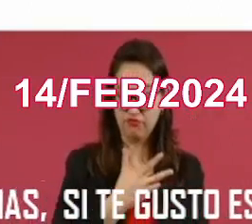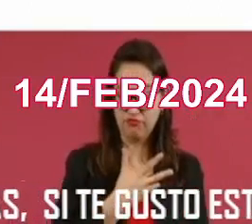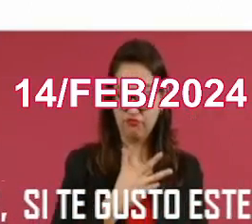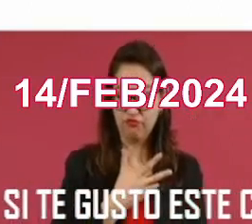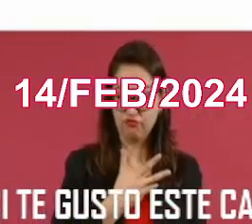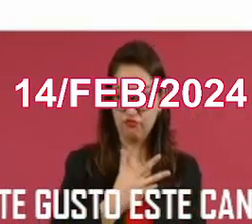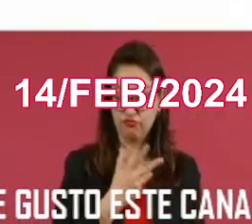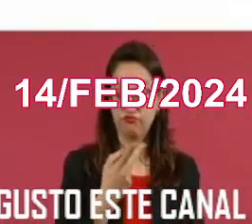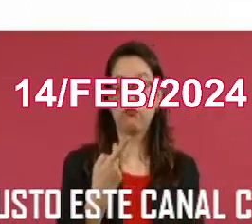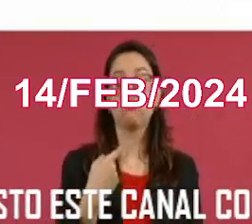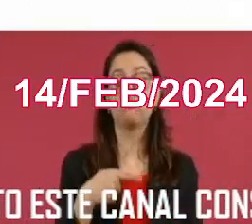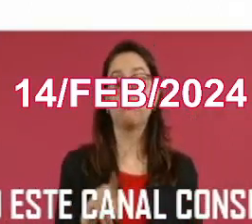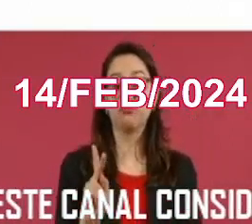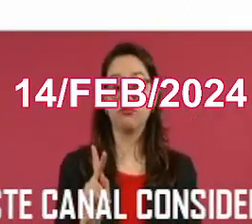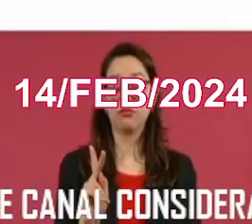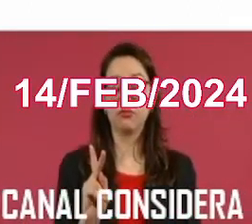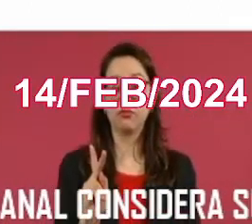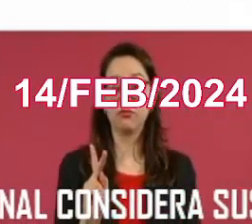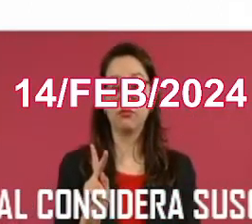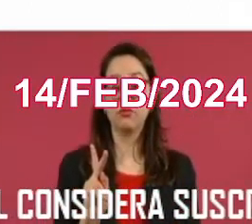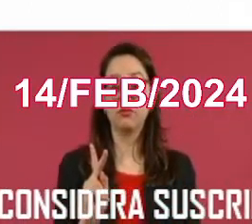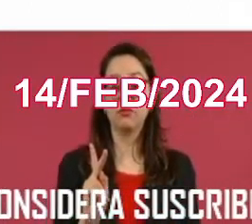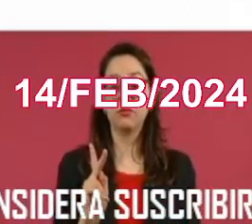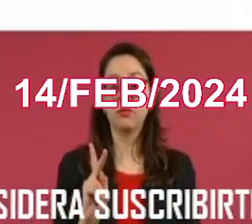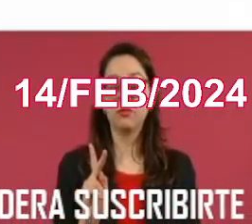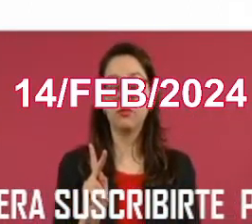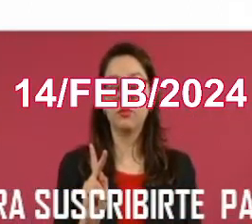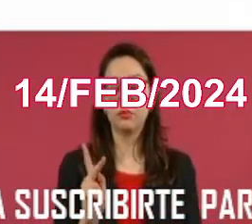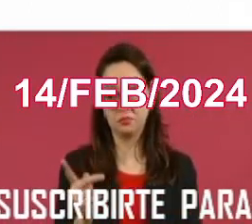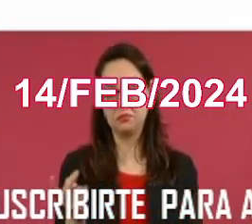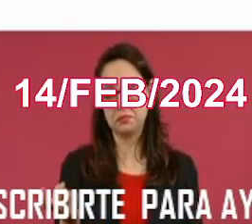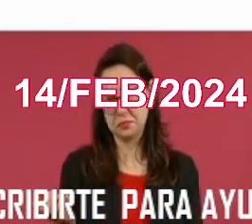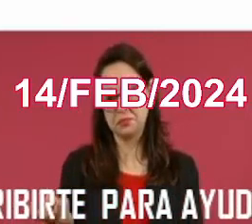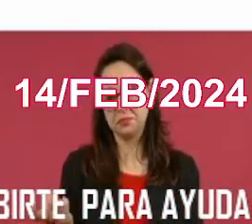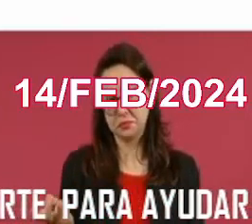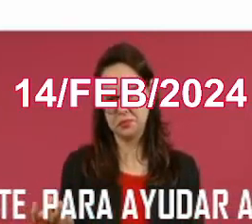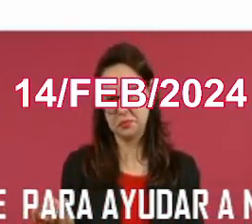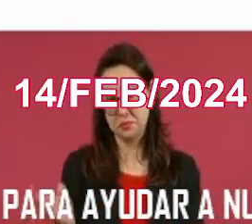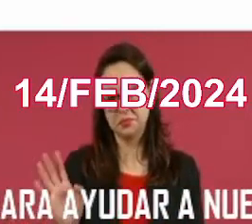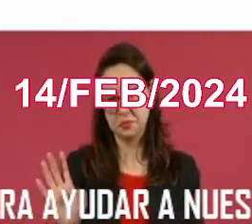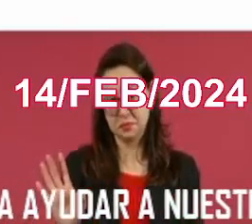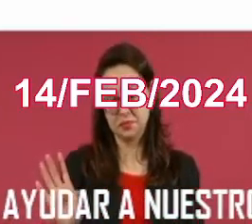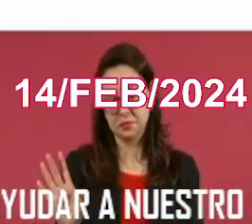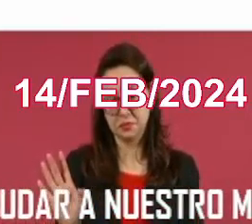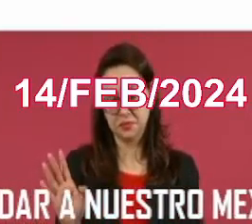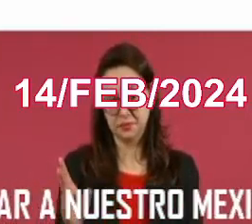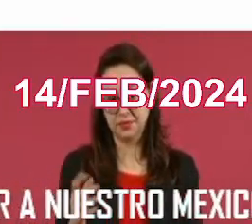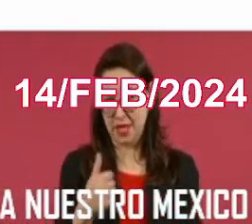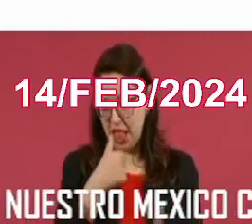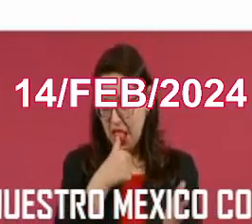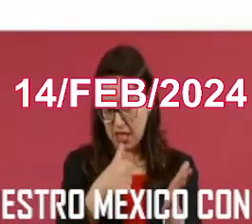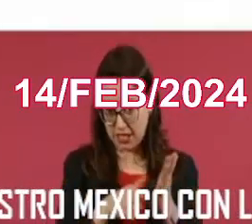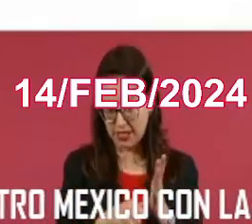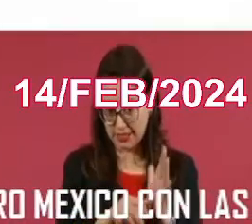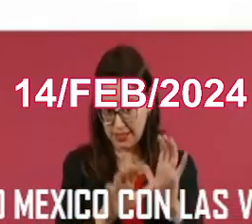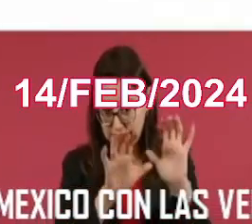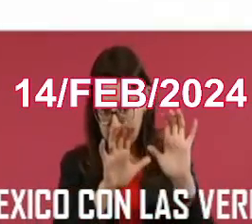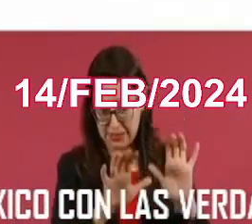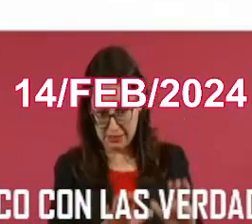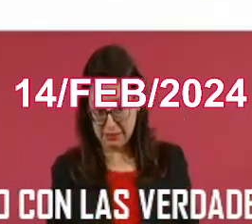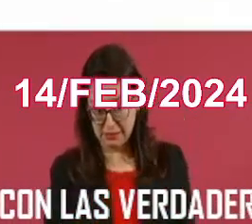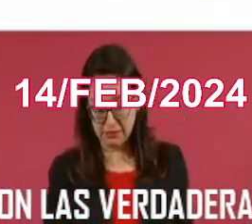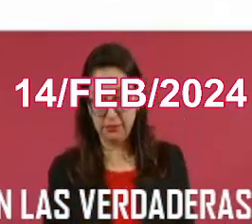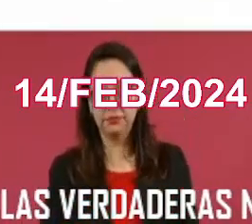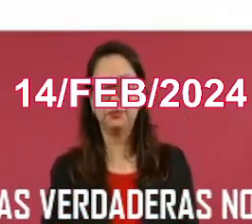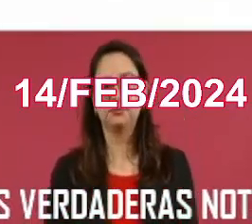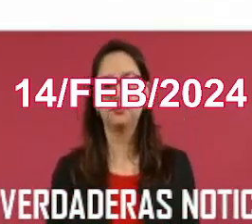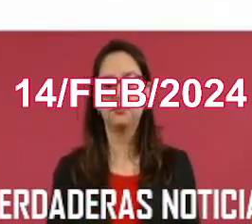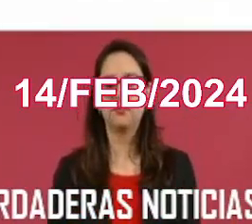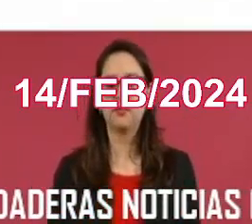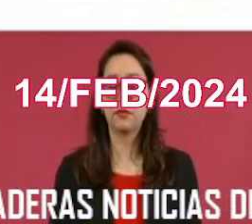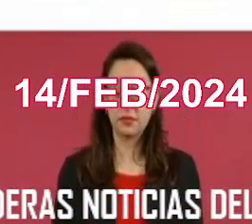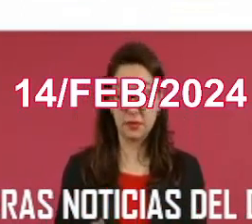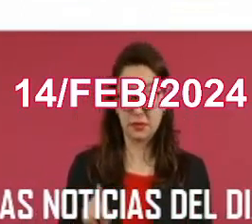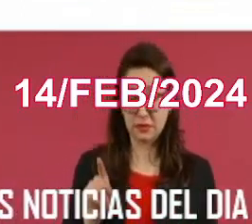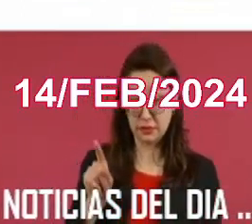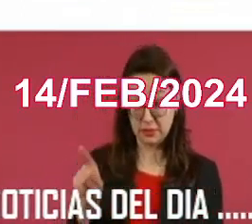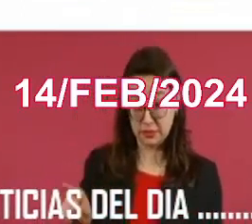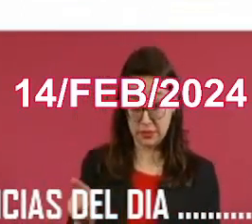pero pero aquí carta fíjense lo que dice México es un país